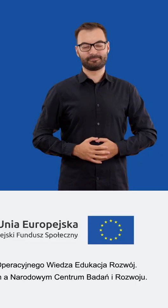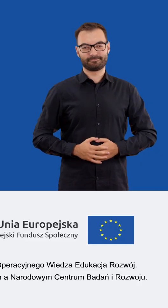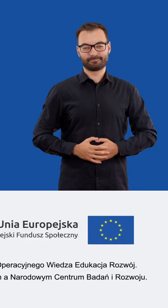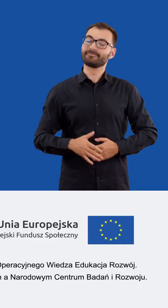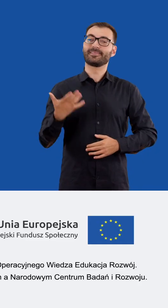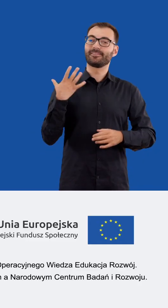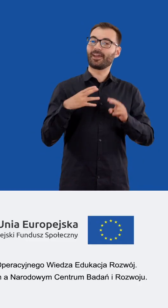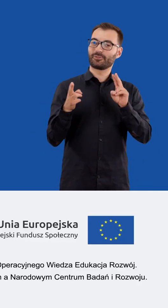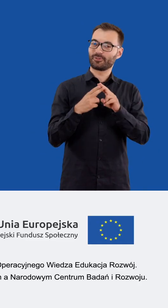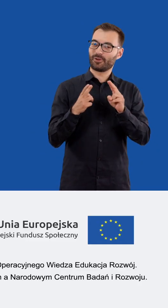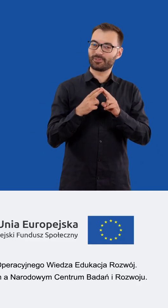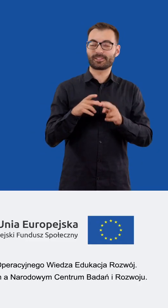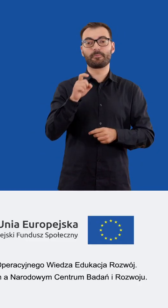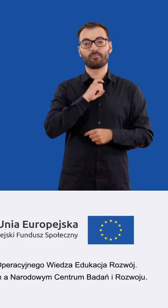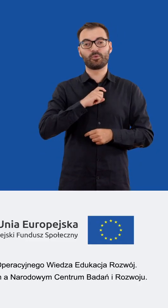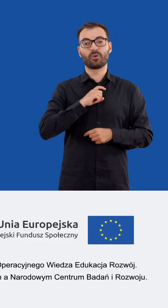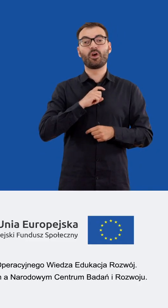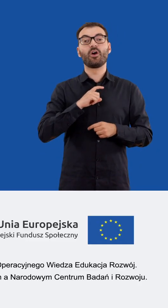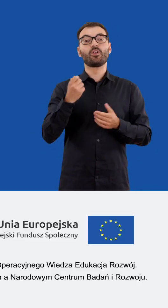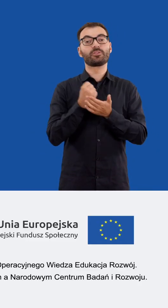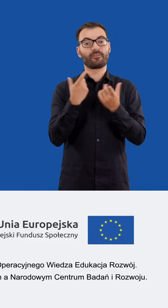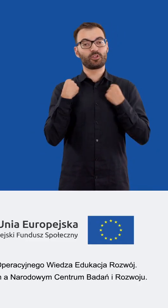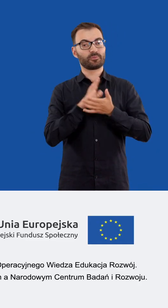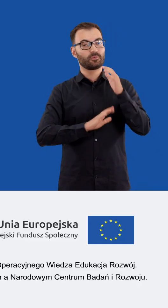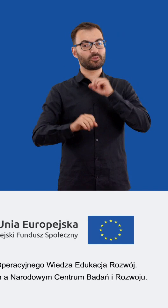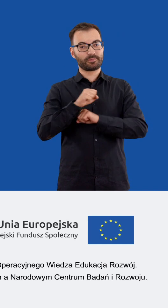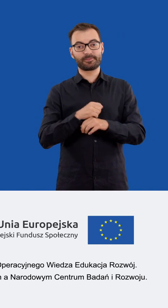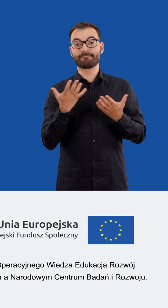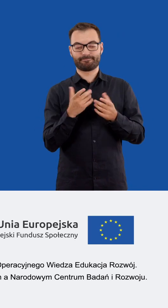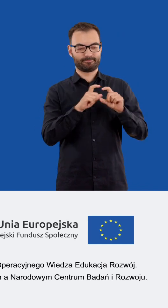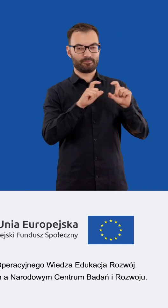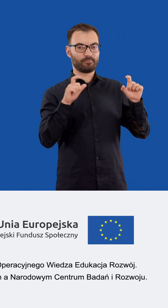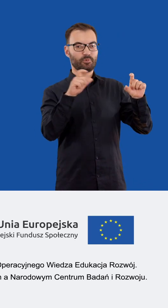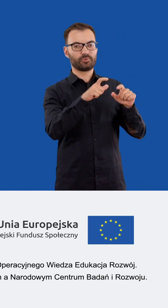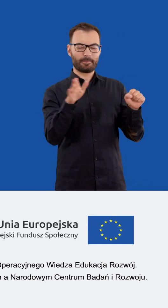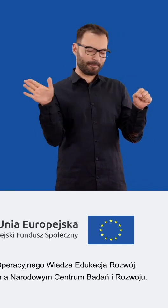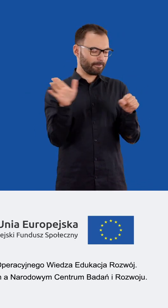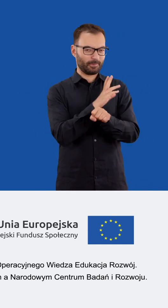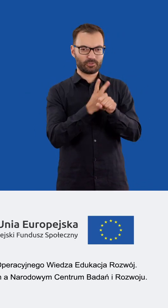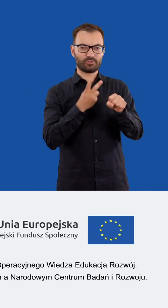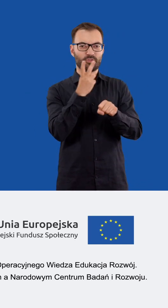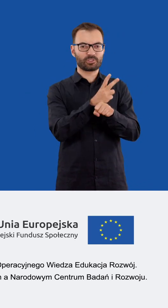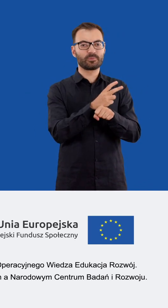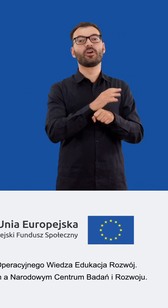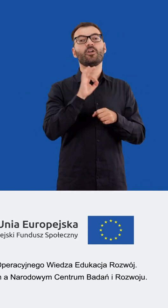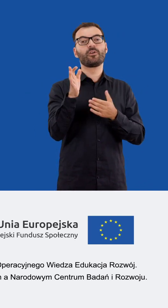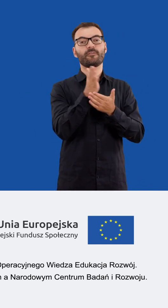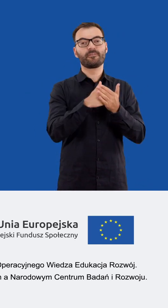Zapraszamy do kontaktu. Biuro ds. Osób z Niepełnosprawnościami mieści się w całkowicie dostosowanym architektonicznie budynku